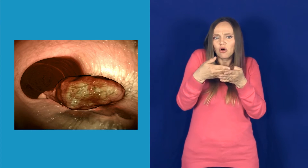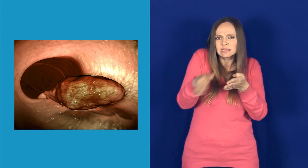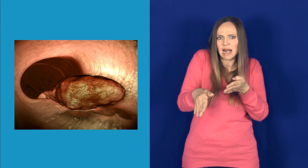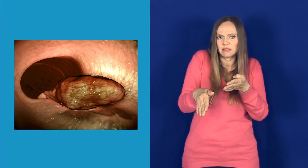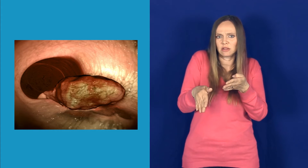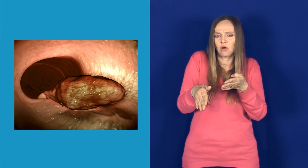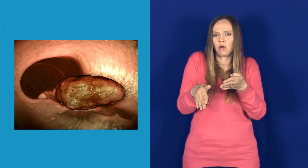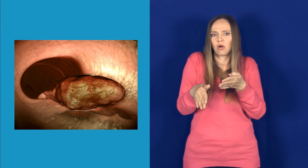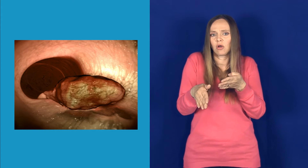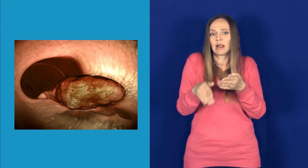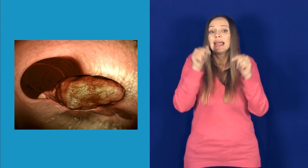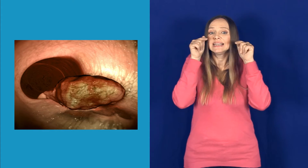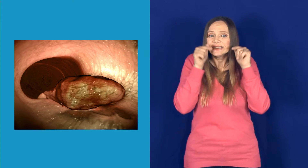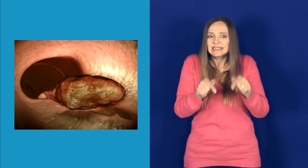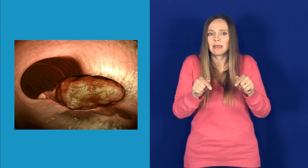S tem je zdravljenje končano.